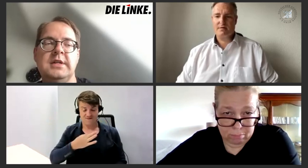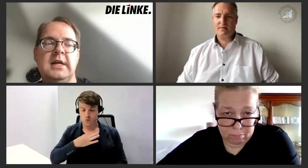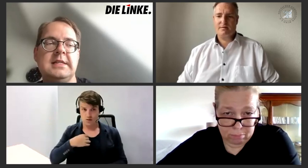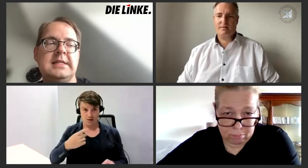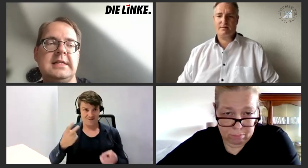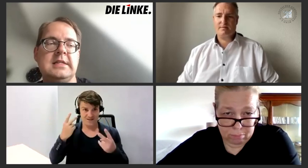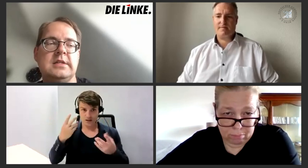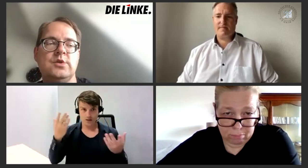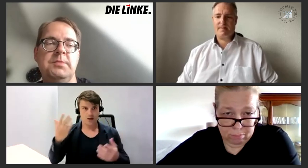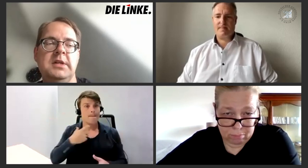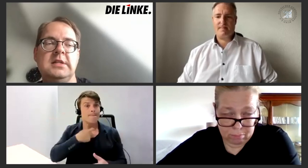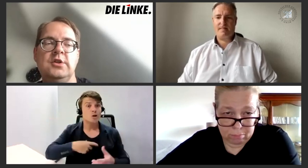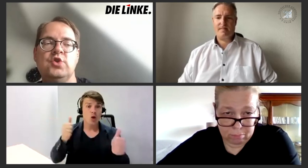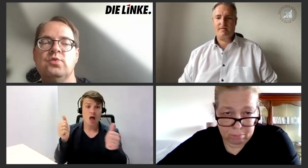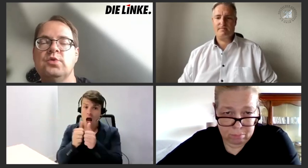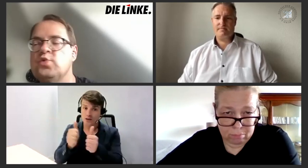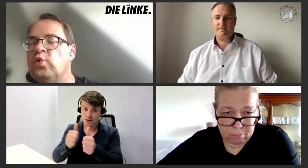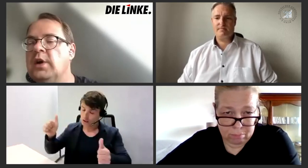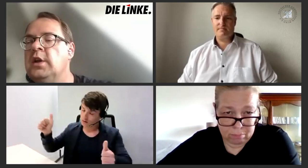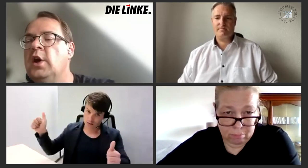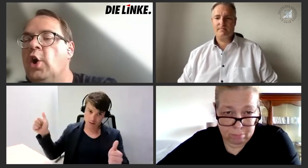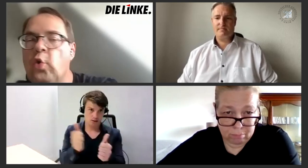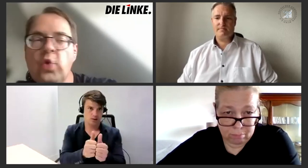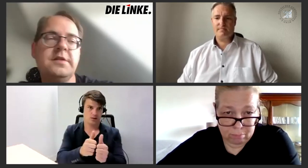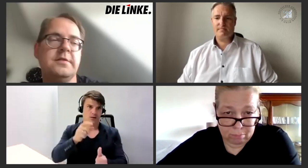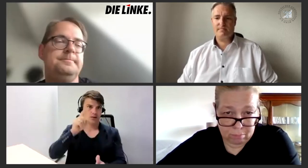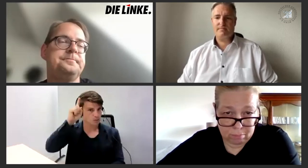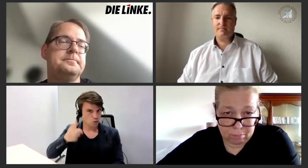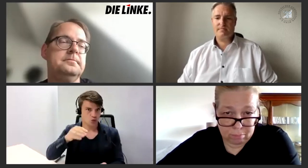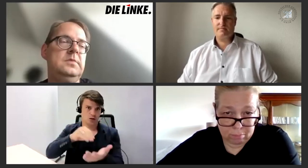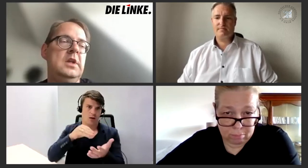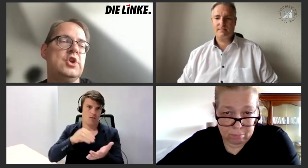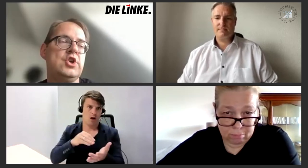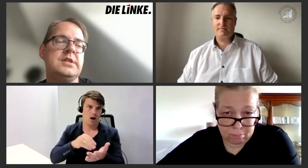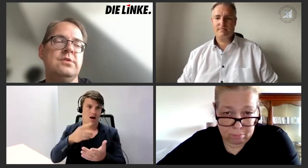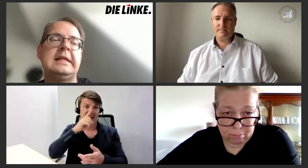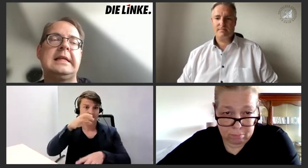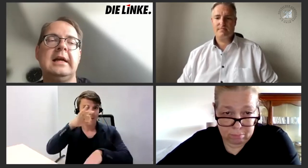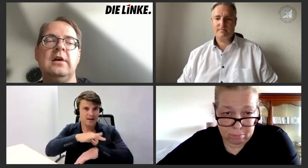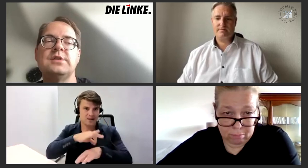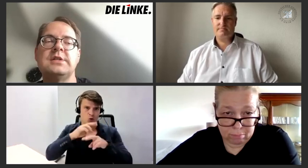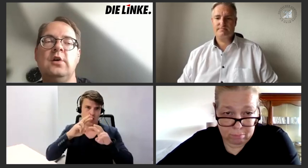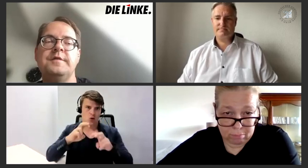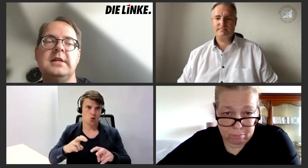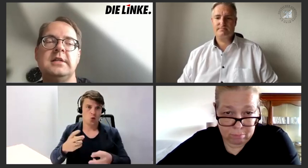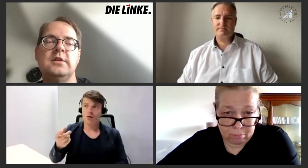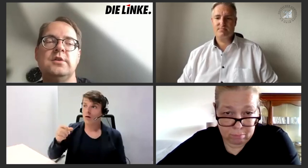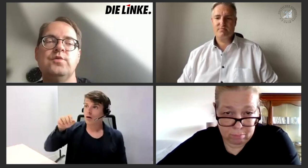uns besonders wichtig, von persönlicher Assistenz zu medizinischen Untersuchungen und stationären